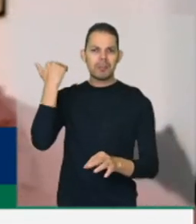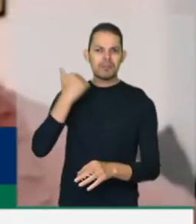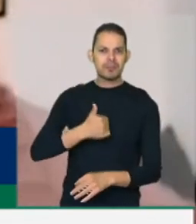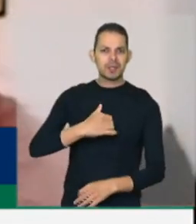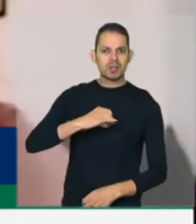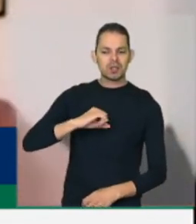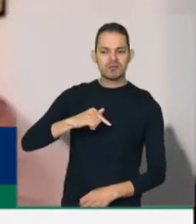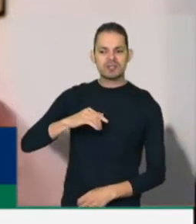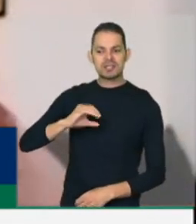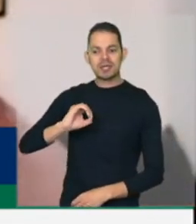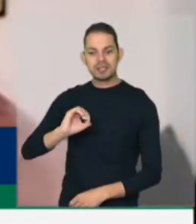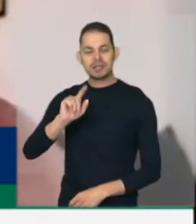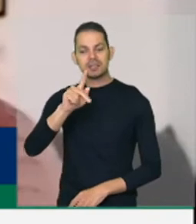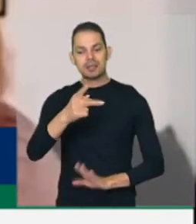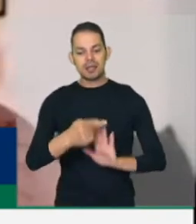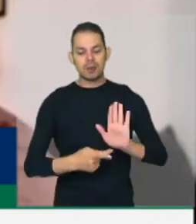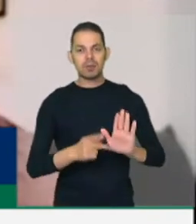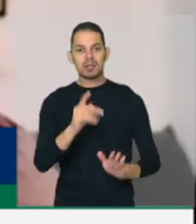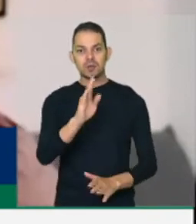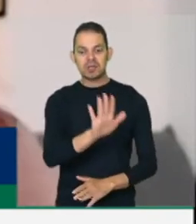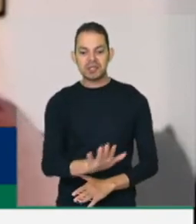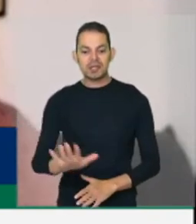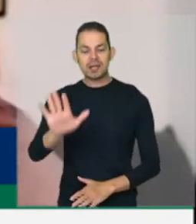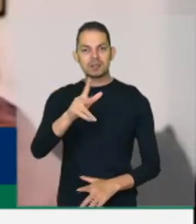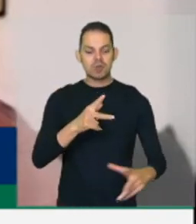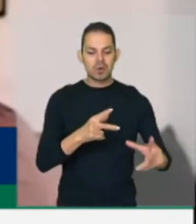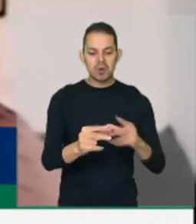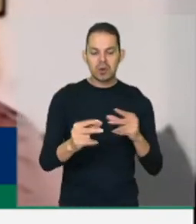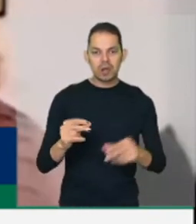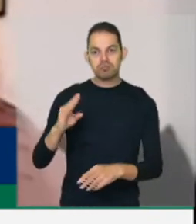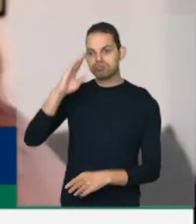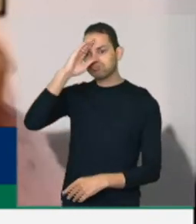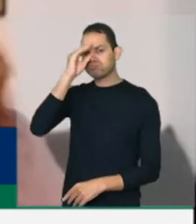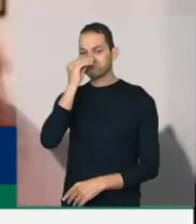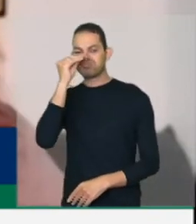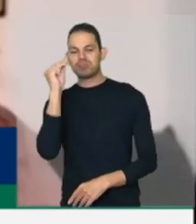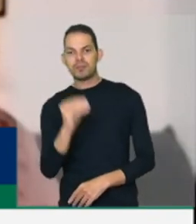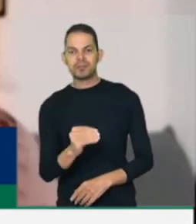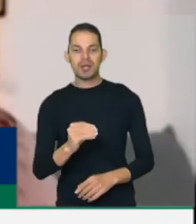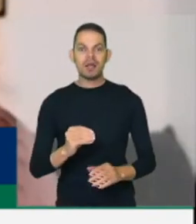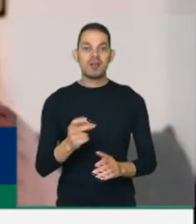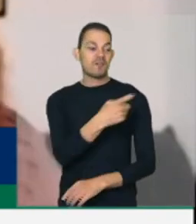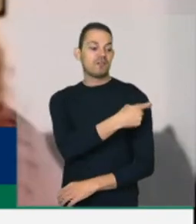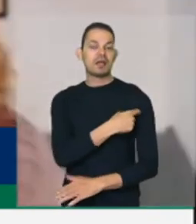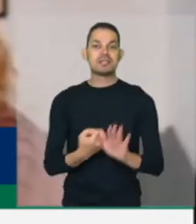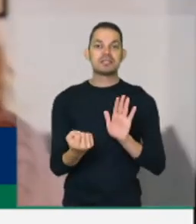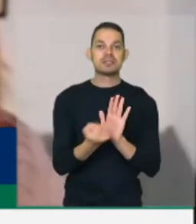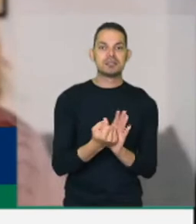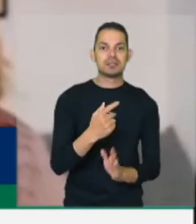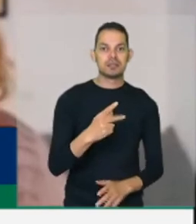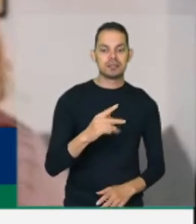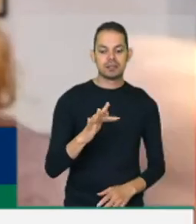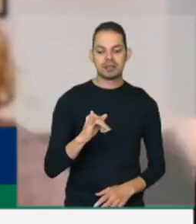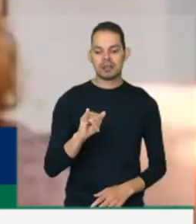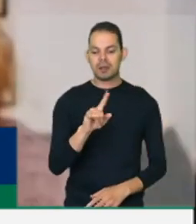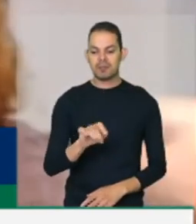DE 70 QUE É O PLANO NACIONAL DE IMUNIZAÇÃO. ELE NÃO COMPROU AS VACINAS DA PFIZER E, INCLUSIVE, DO BUTANTAN EM AGOSTO QUANDO LHE FORAM